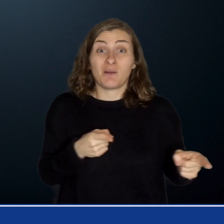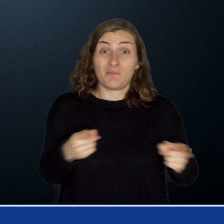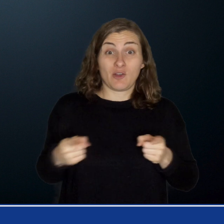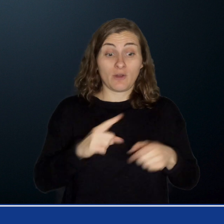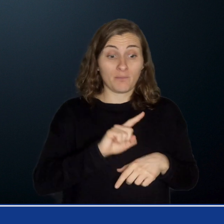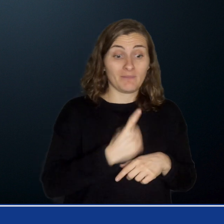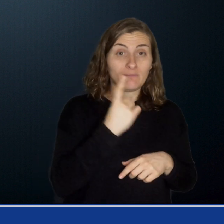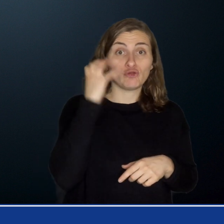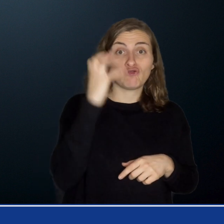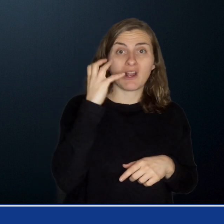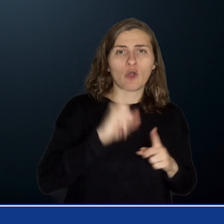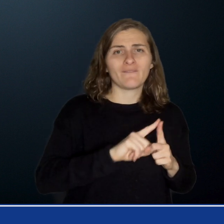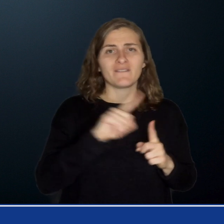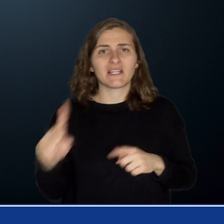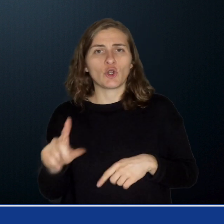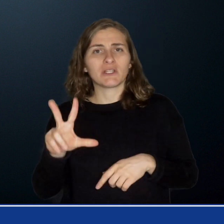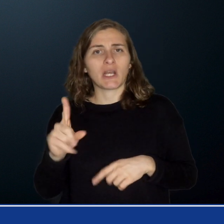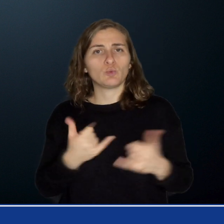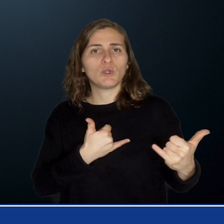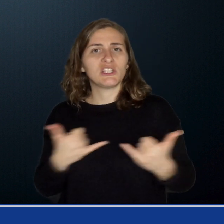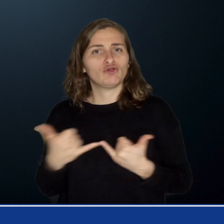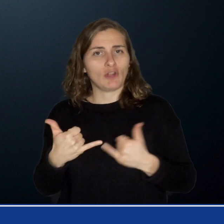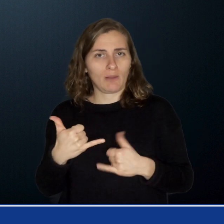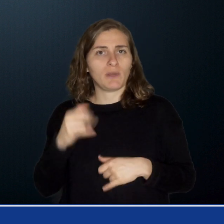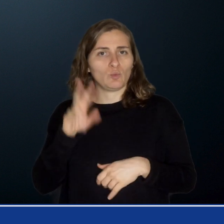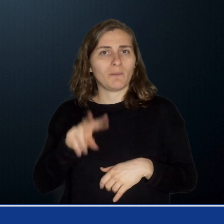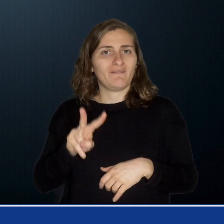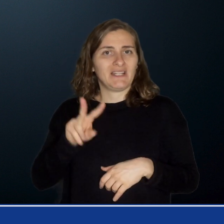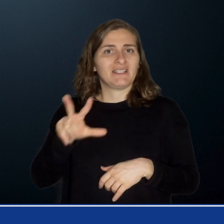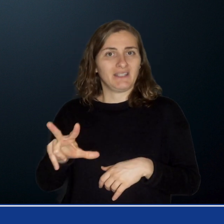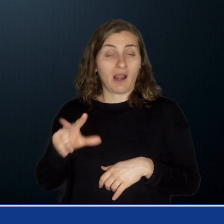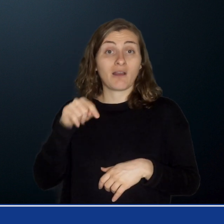dal 1° gennaio 2023 al 31 dicembre 2023,